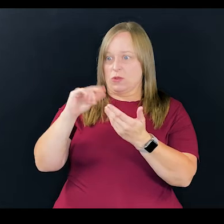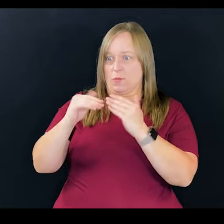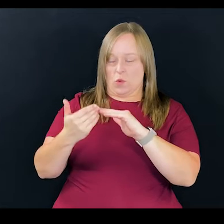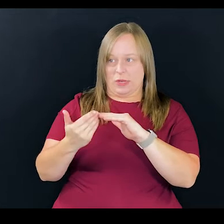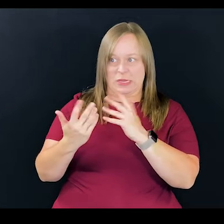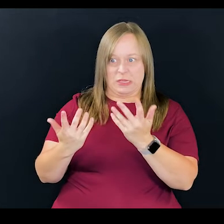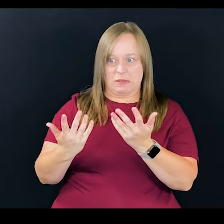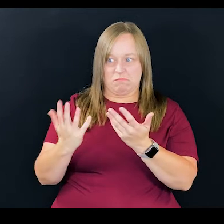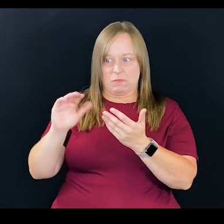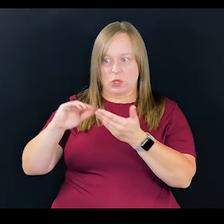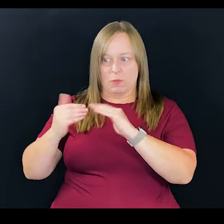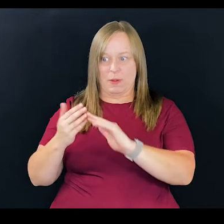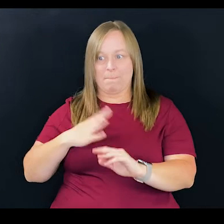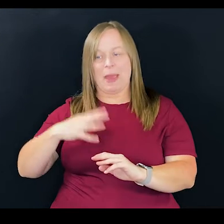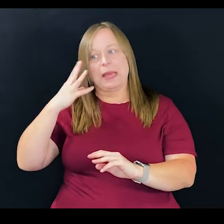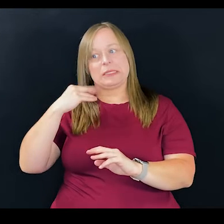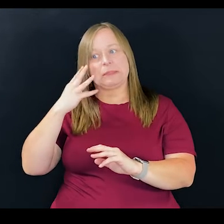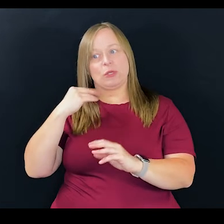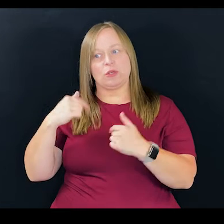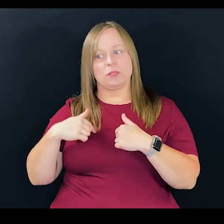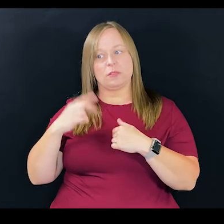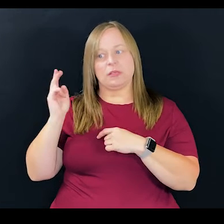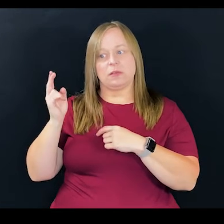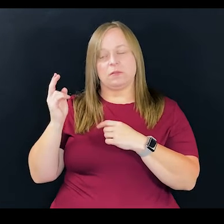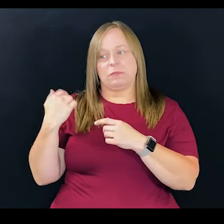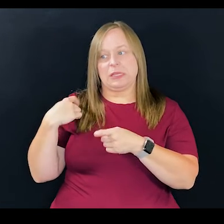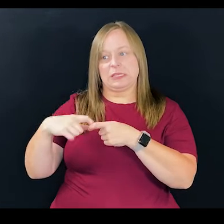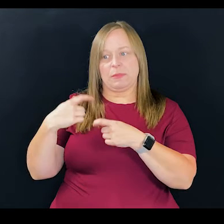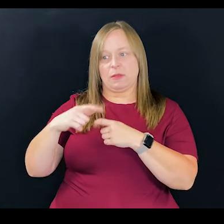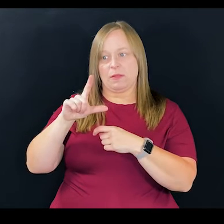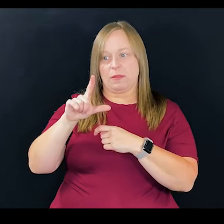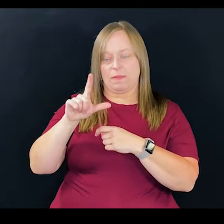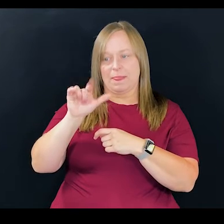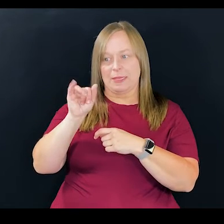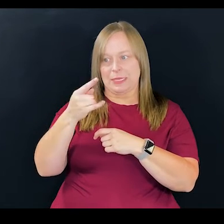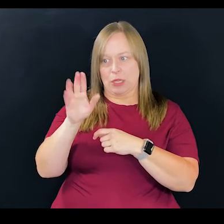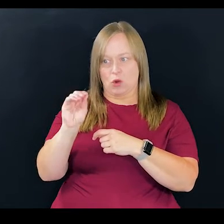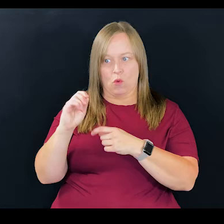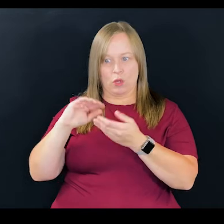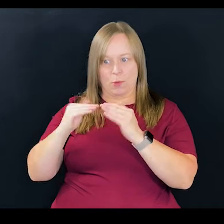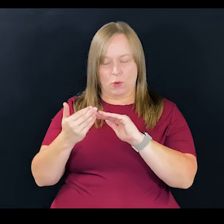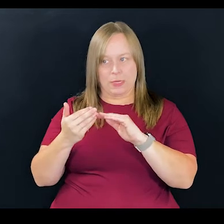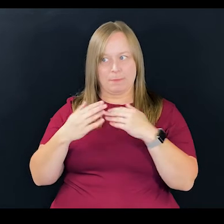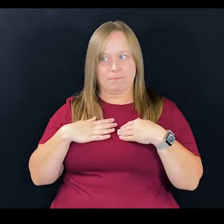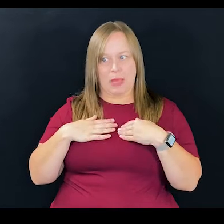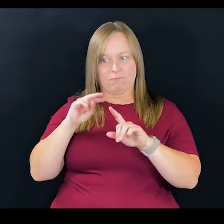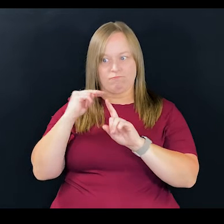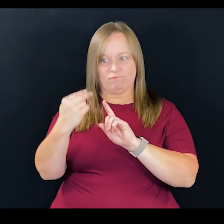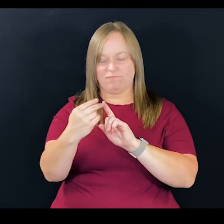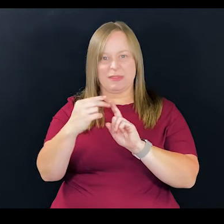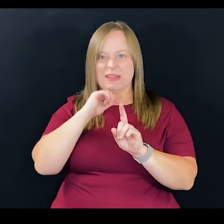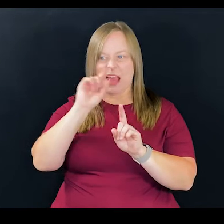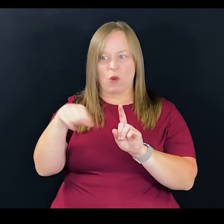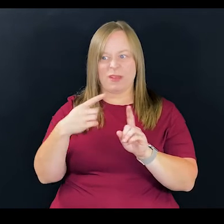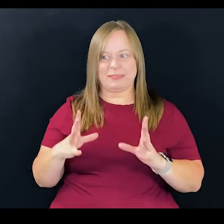Como cualquier comunidad, la comunidad hispana o latina, por mi propia experiencia,